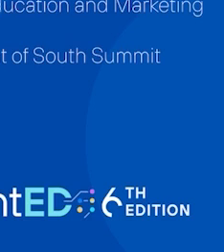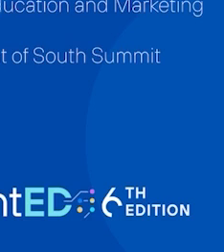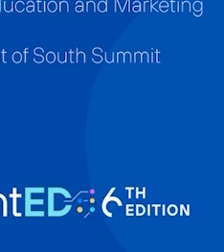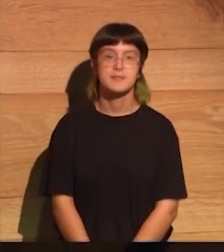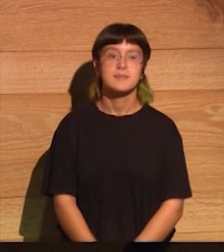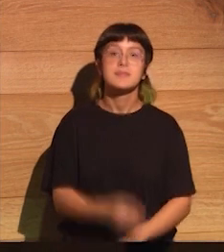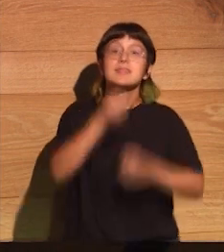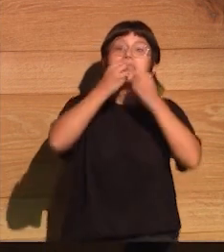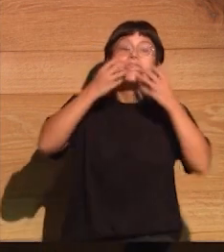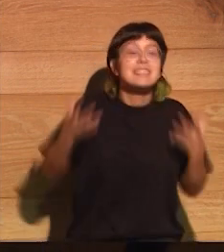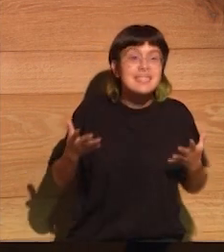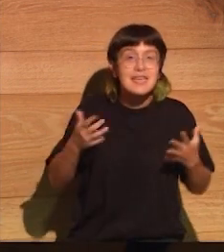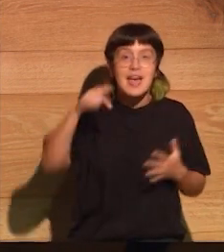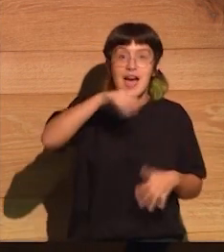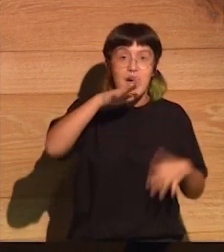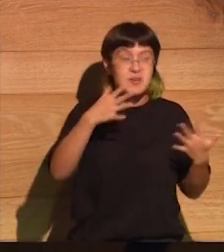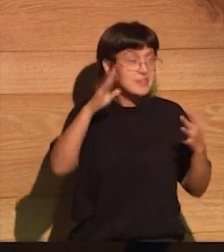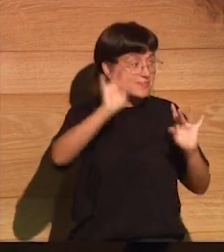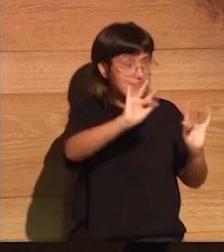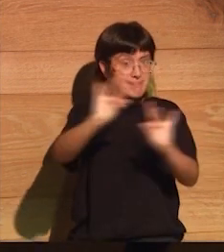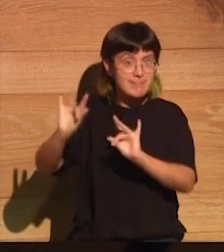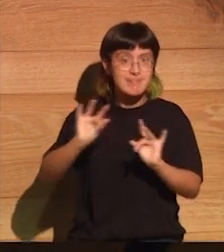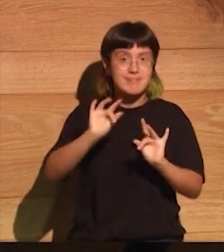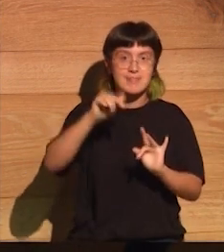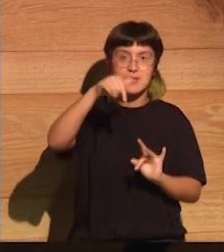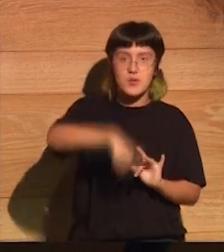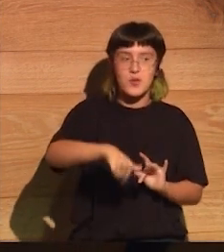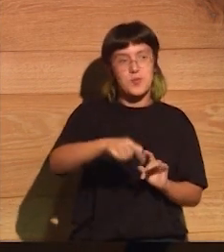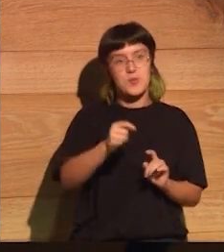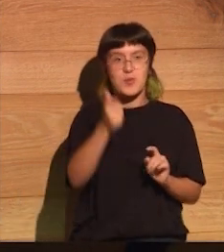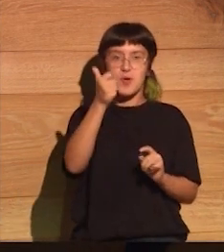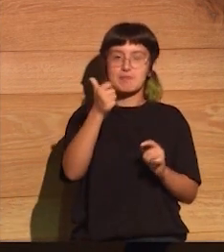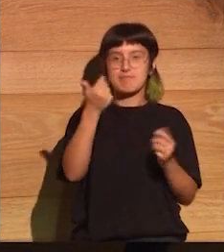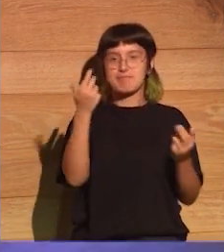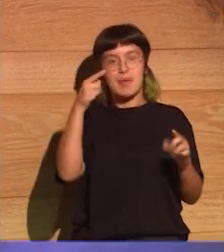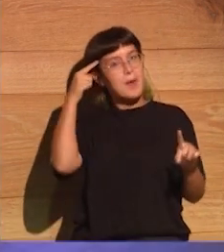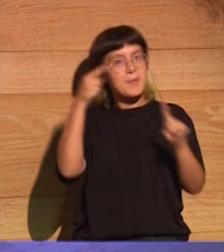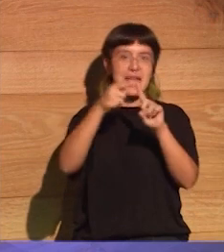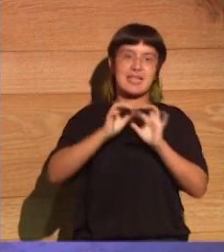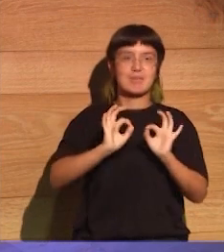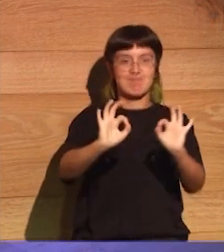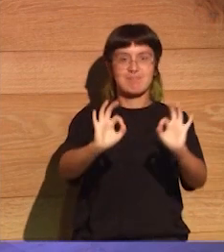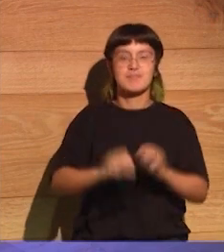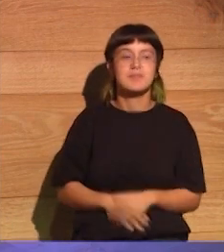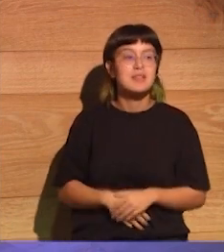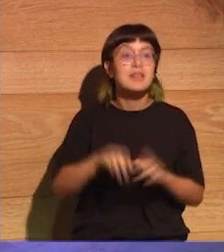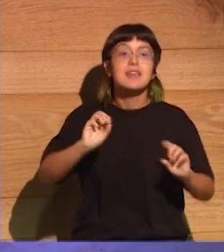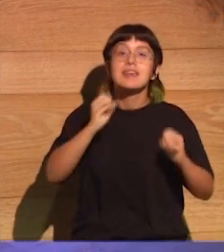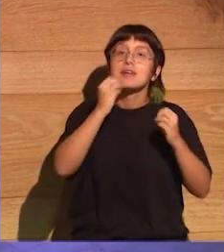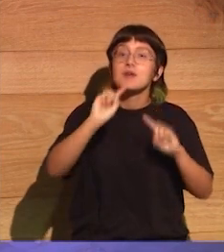¿Qué tal están? Ahora sí. Muy buenos días. Hemos querido crear un poco de expectativa. ¿Qué tal estáis? Lo primero,